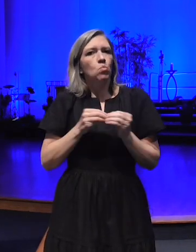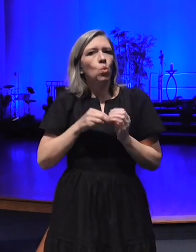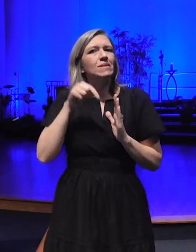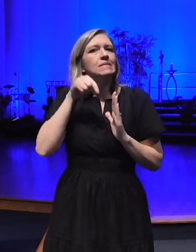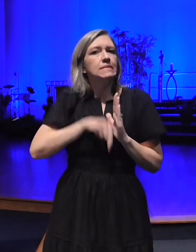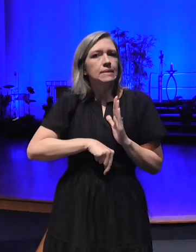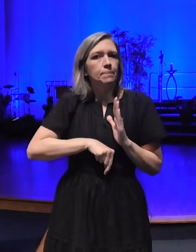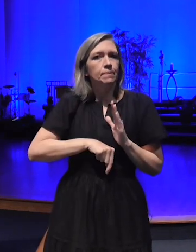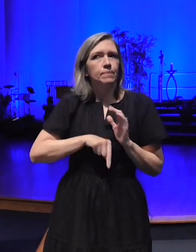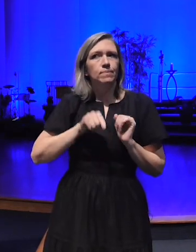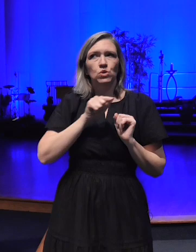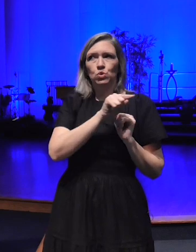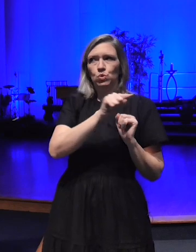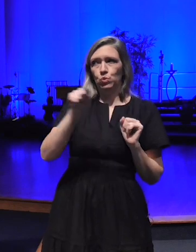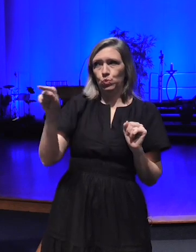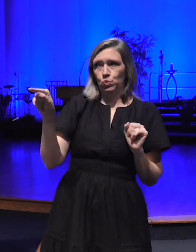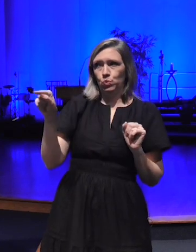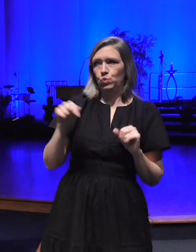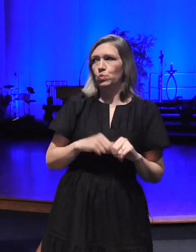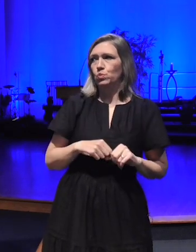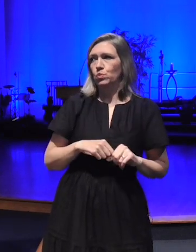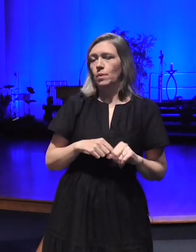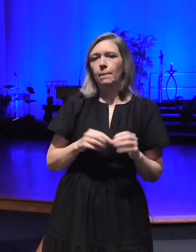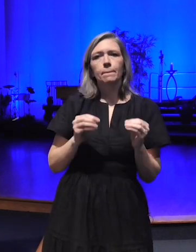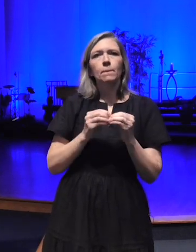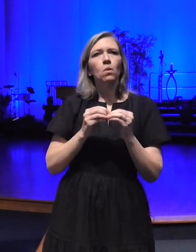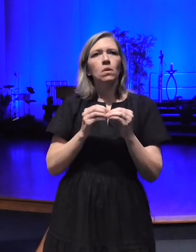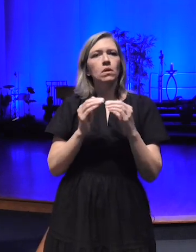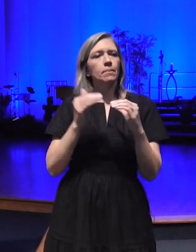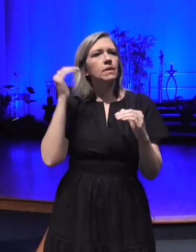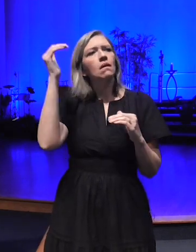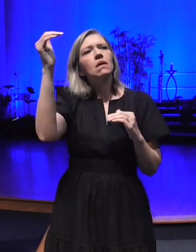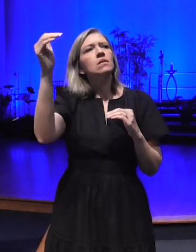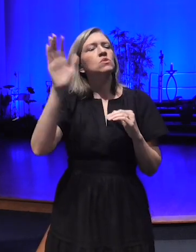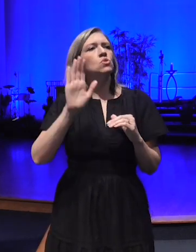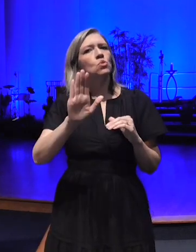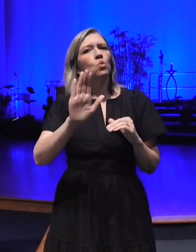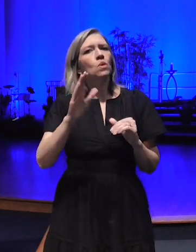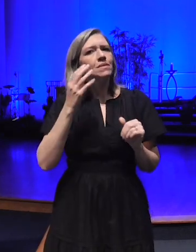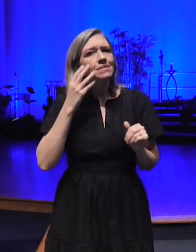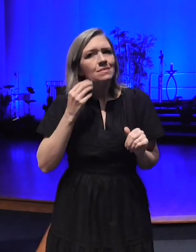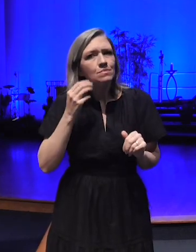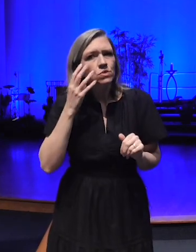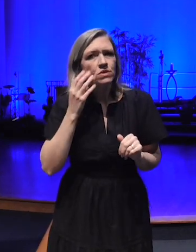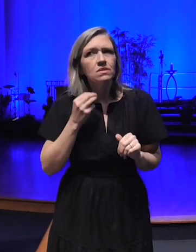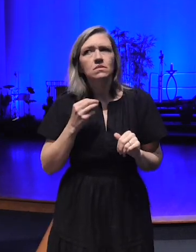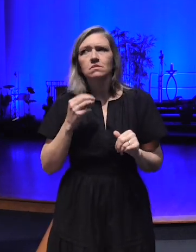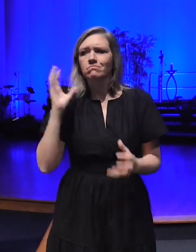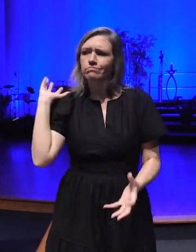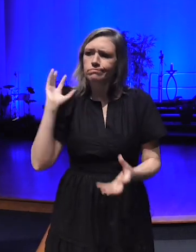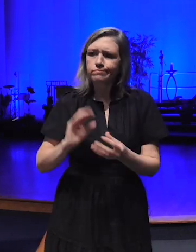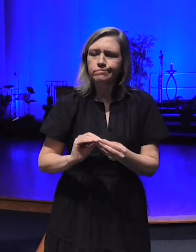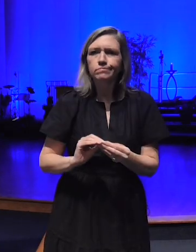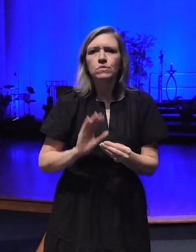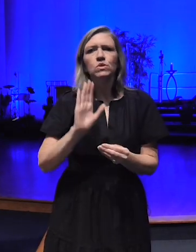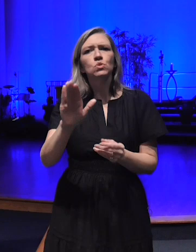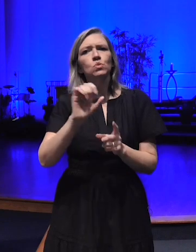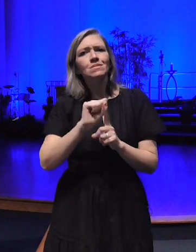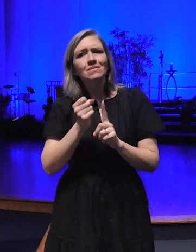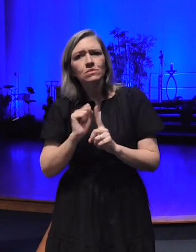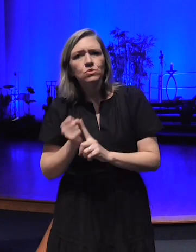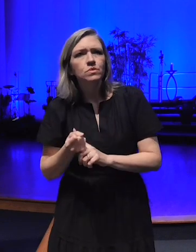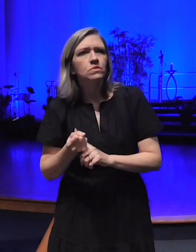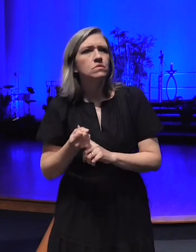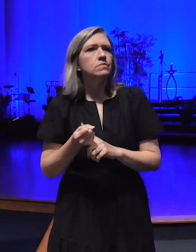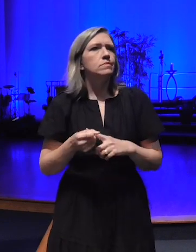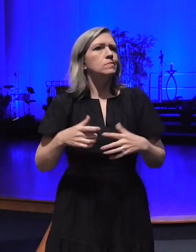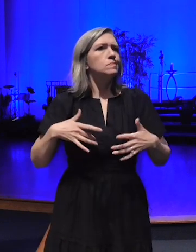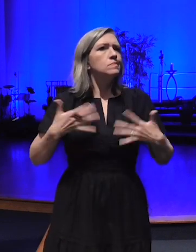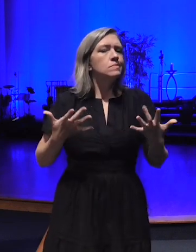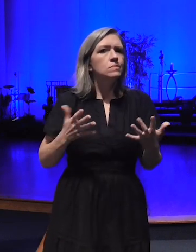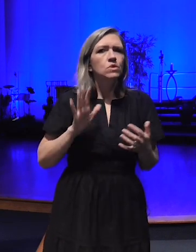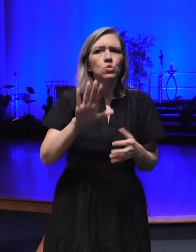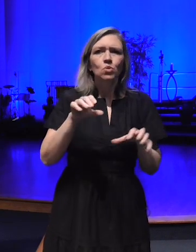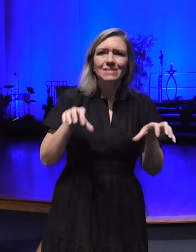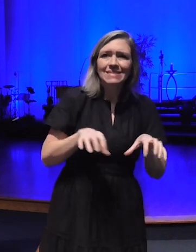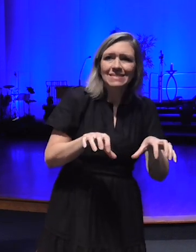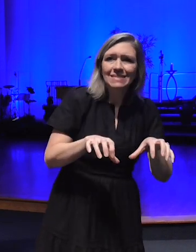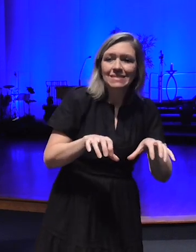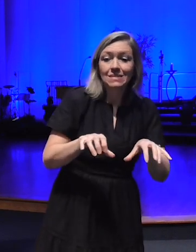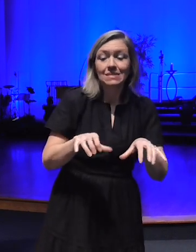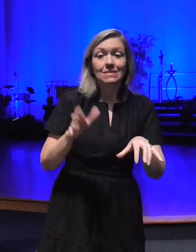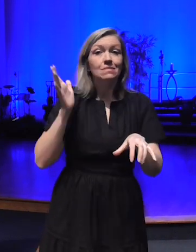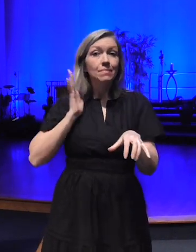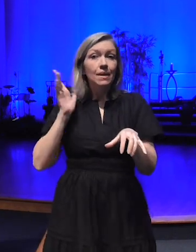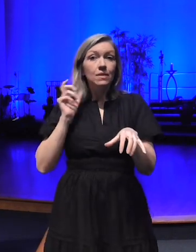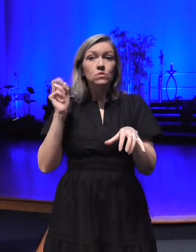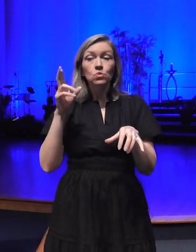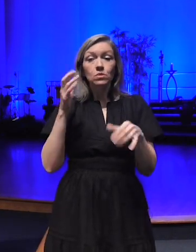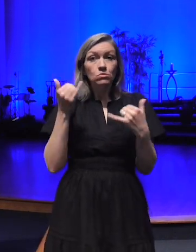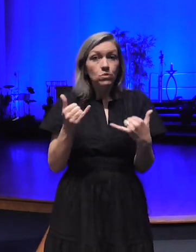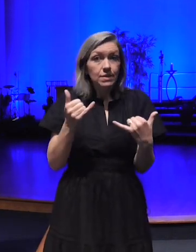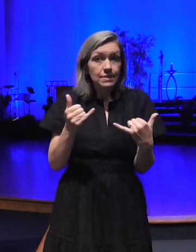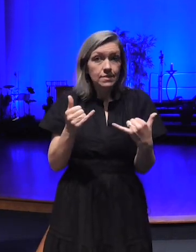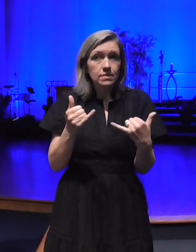tú más profundo más allá de tus experiencias. Tus circunstancias. Tus acciones pasadas o presentes. Hay